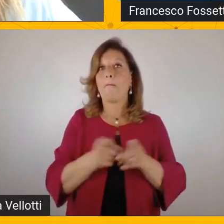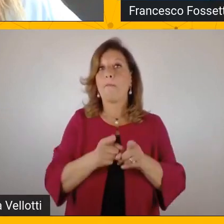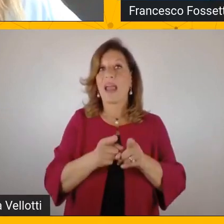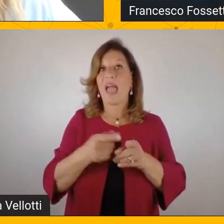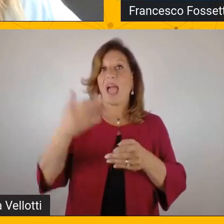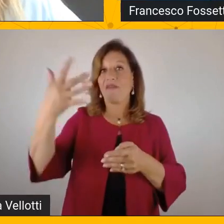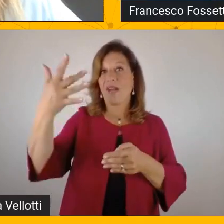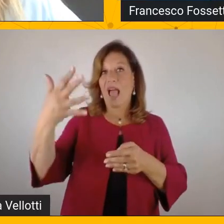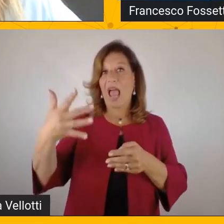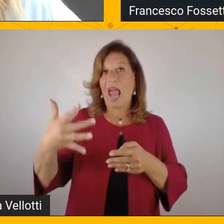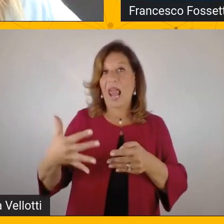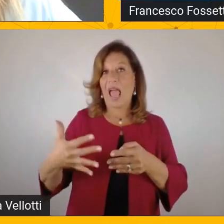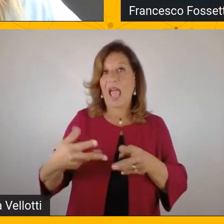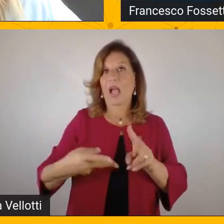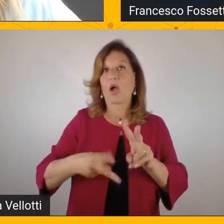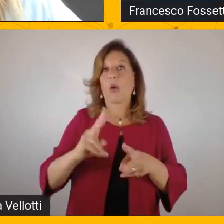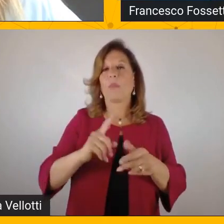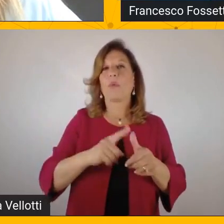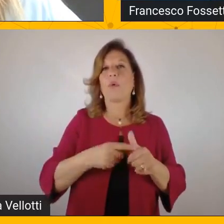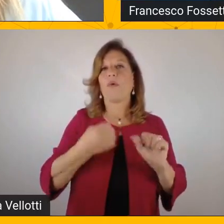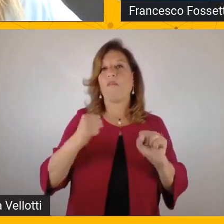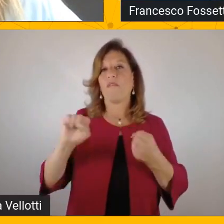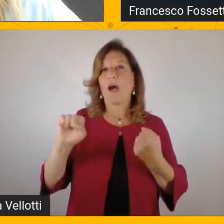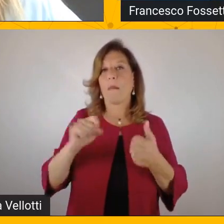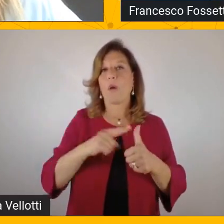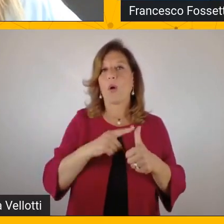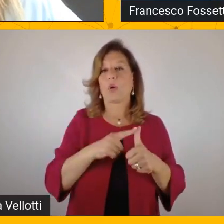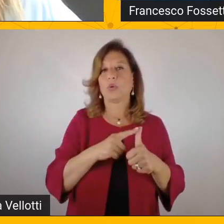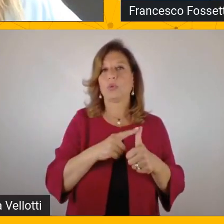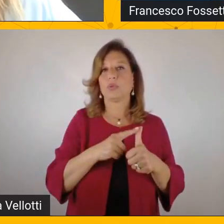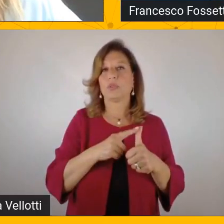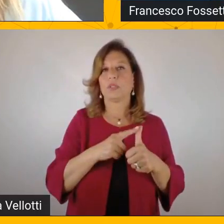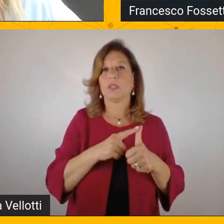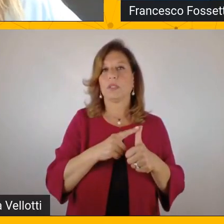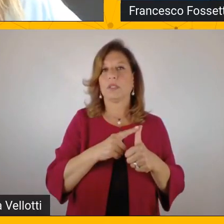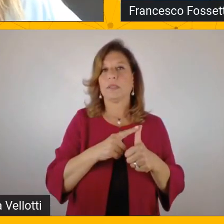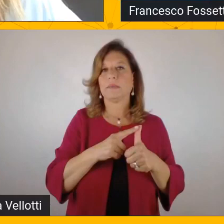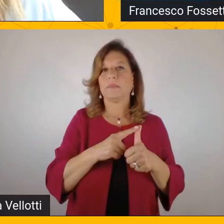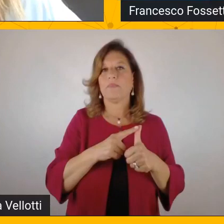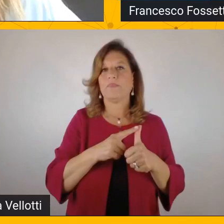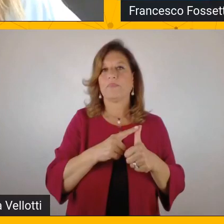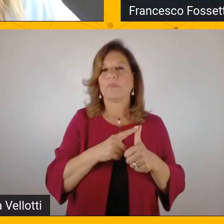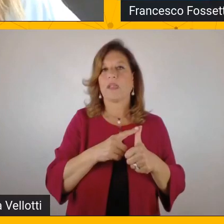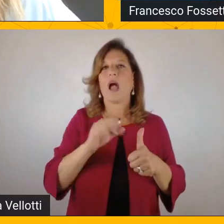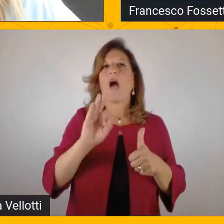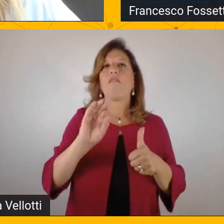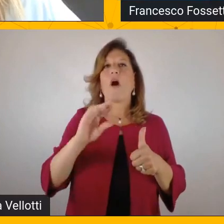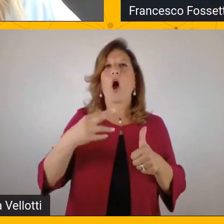fare un brevissimo elenco i più eh quotati sono appunto